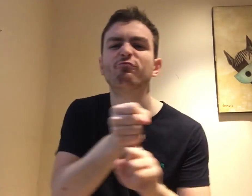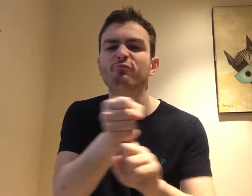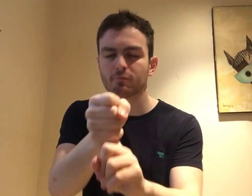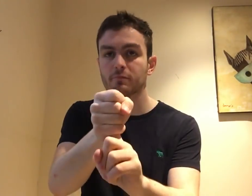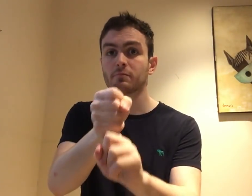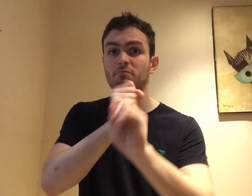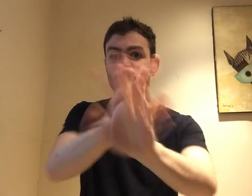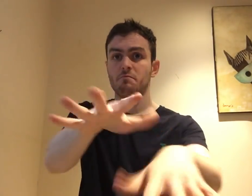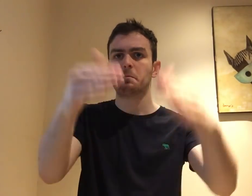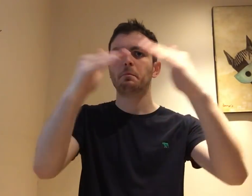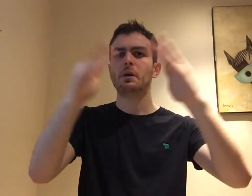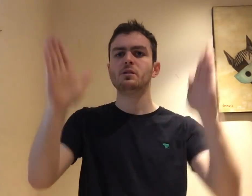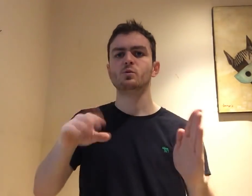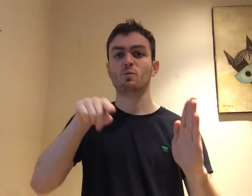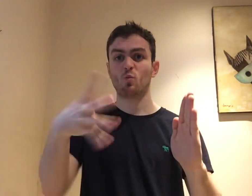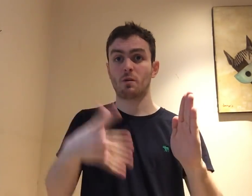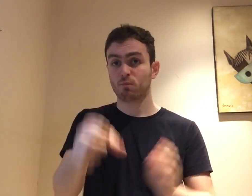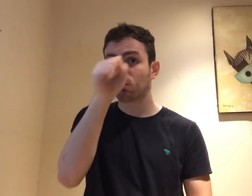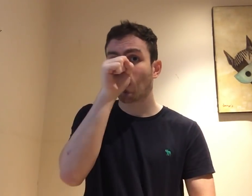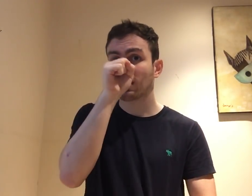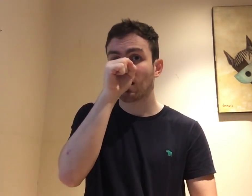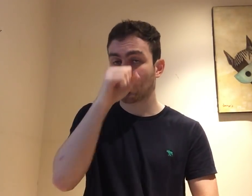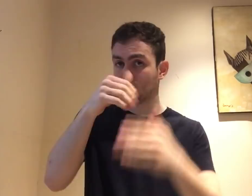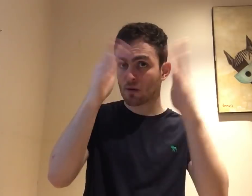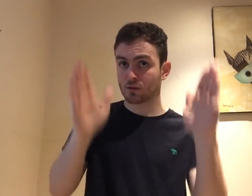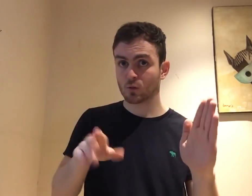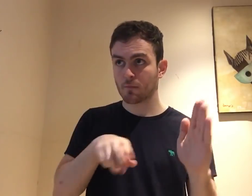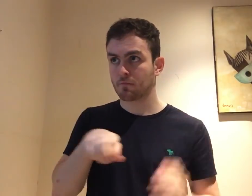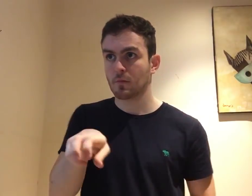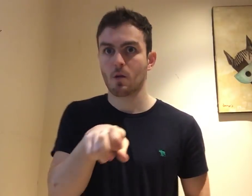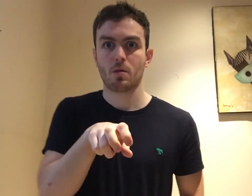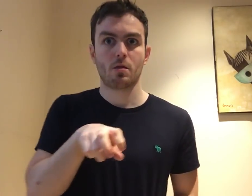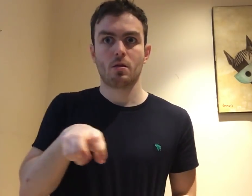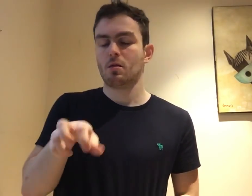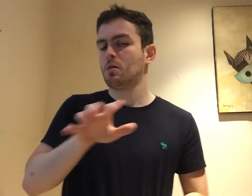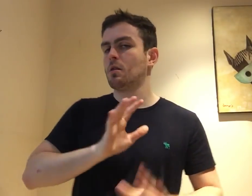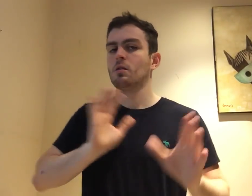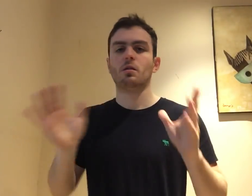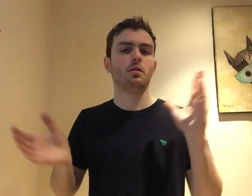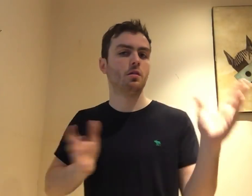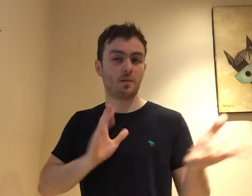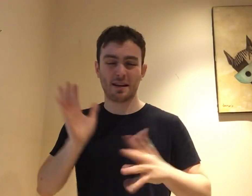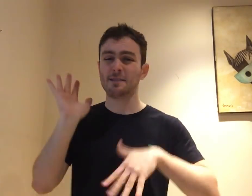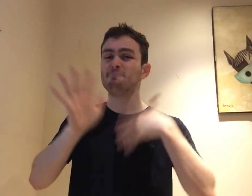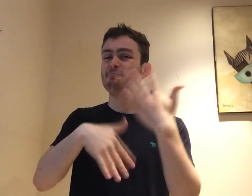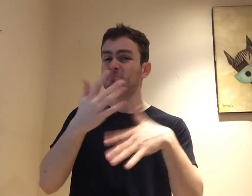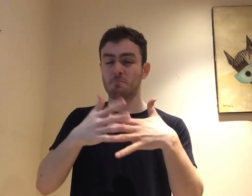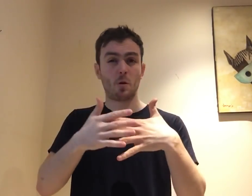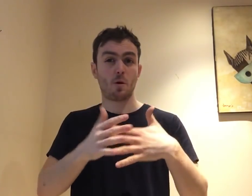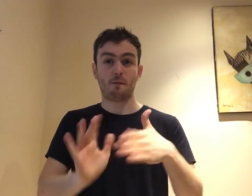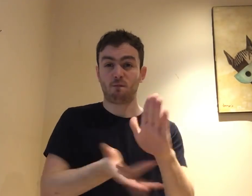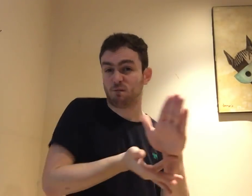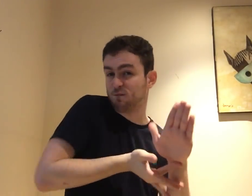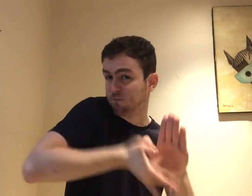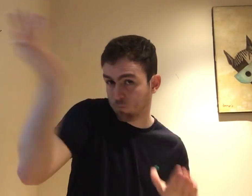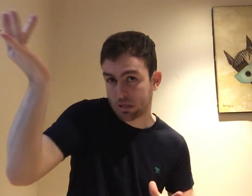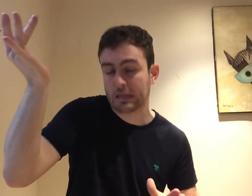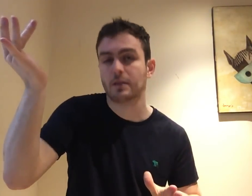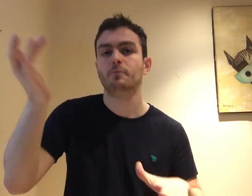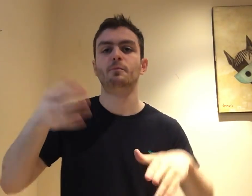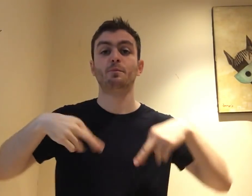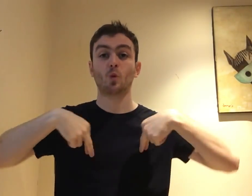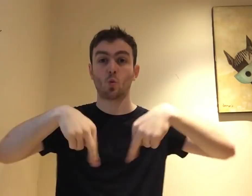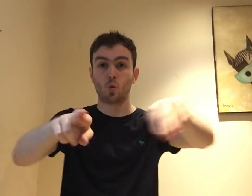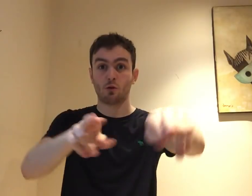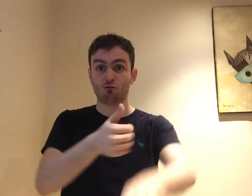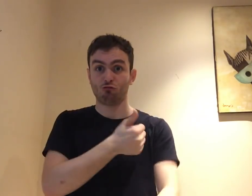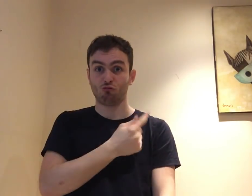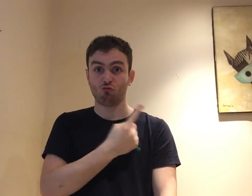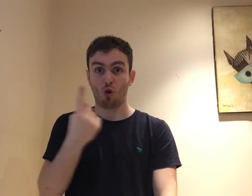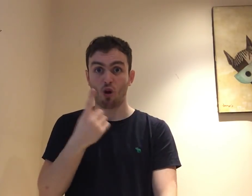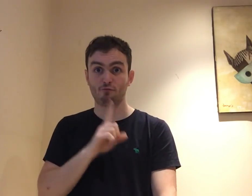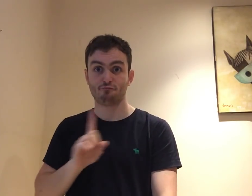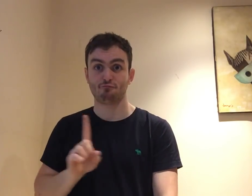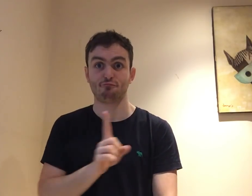Elle a été ensuite vendue par les chasseurs dans un bordel, s’est échappée et a vécu dans la rue.